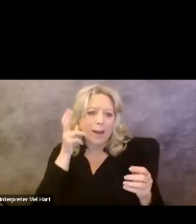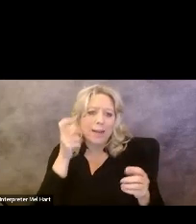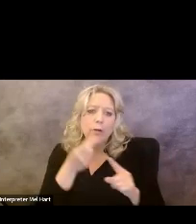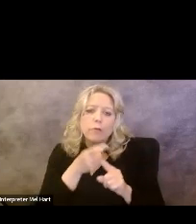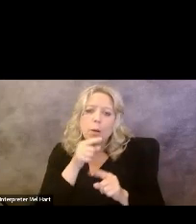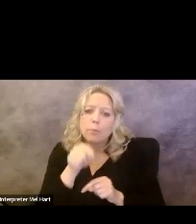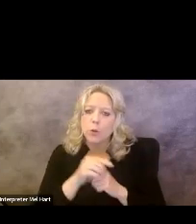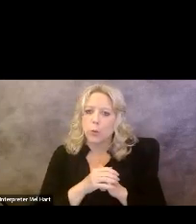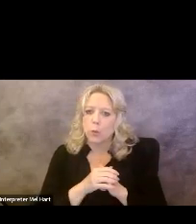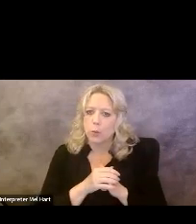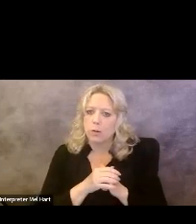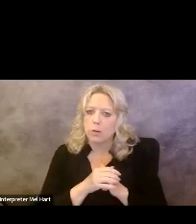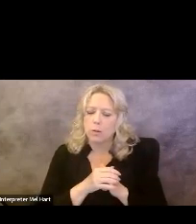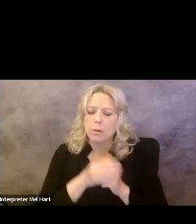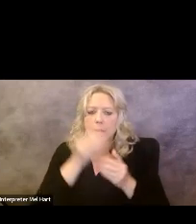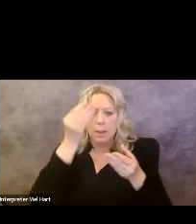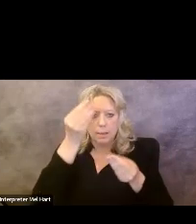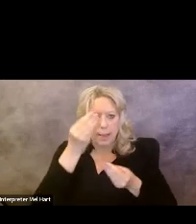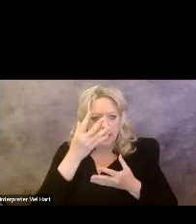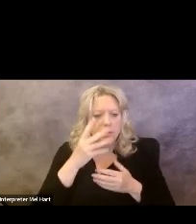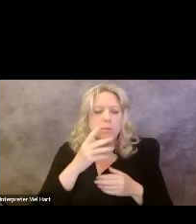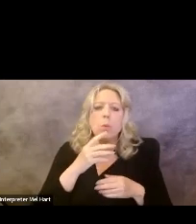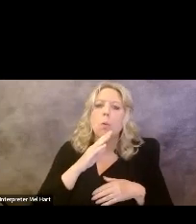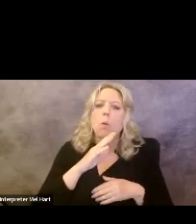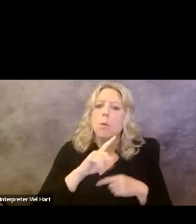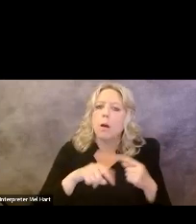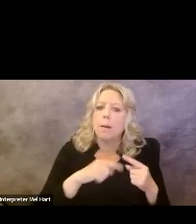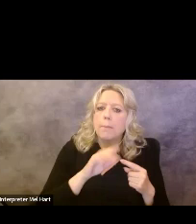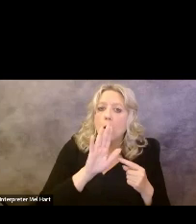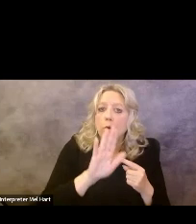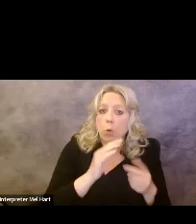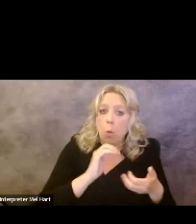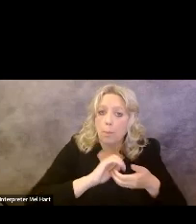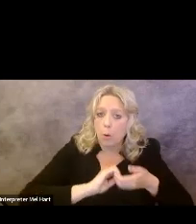saber qué está funcionando bien, qué sesiones o áreas temáticas podemos destacar que provienen de